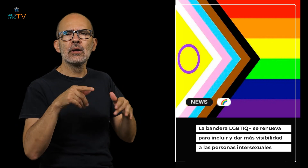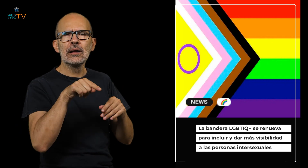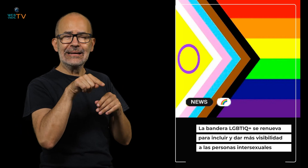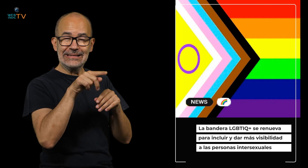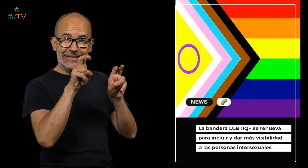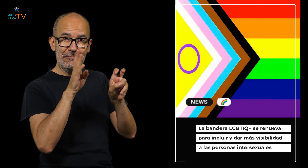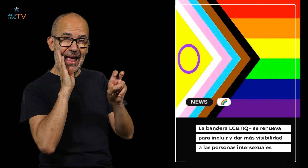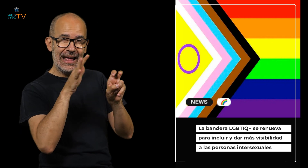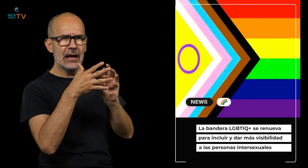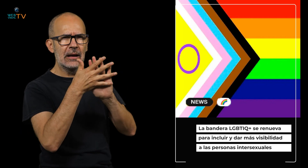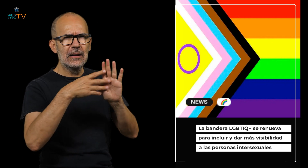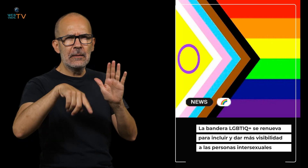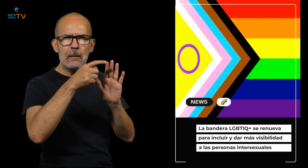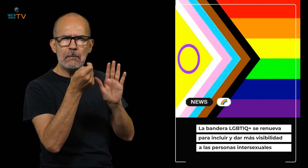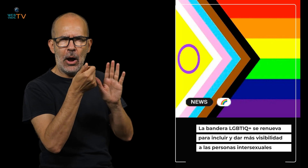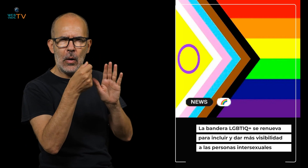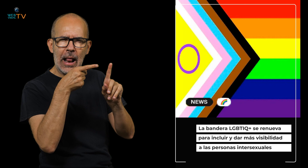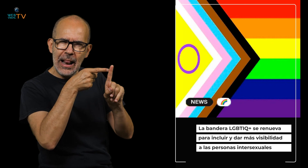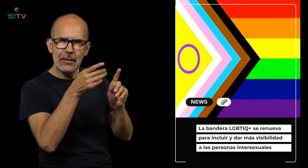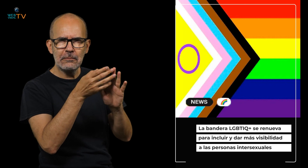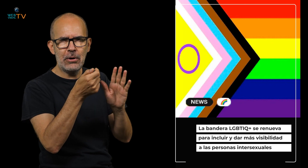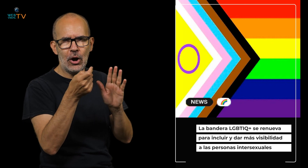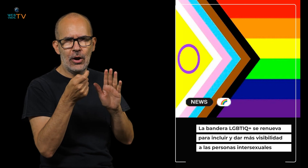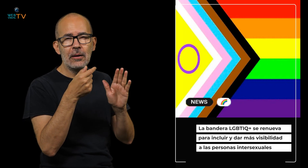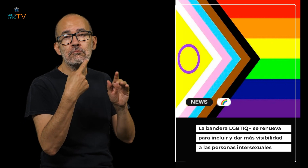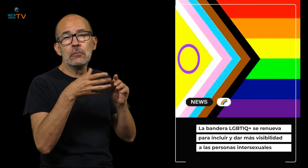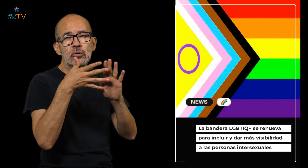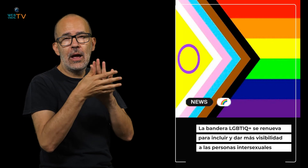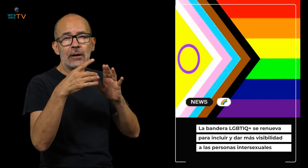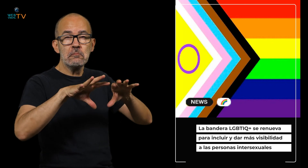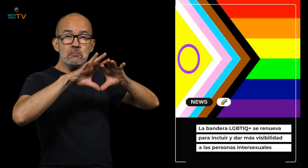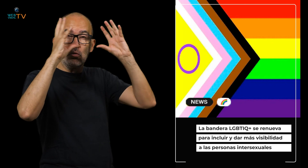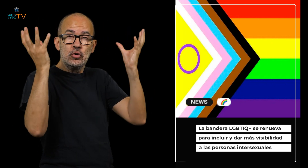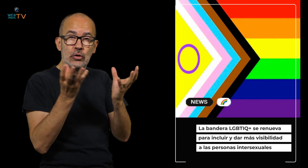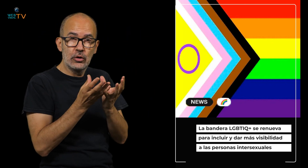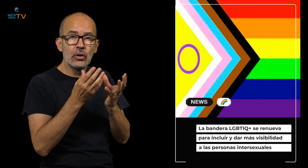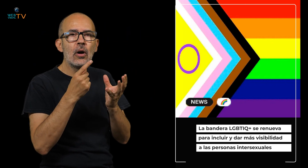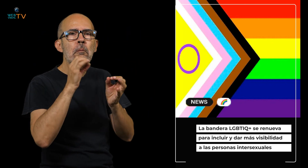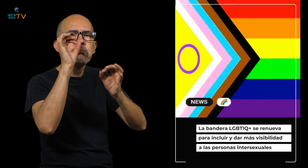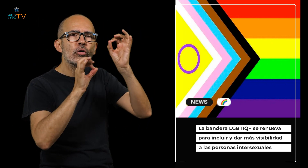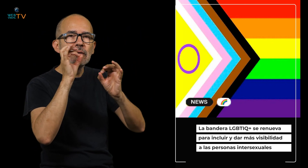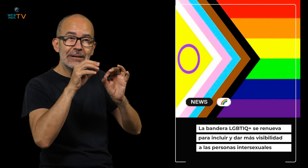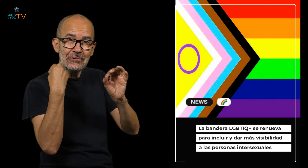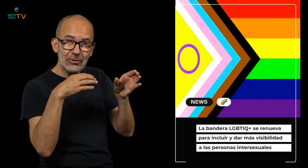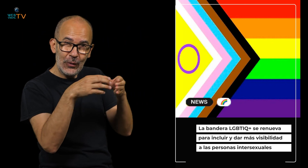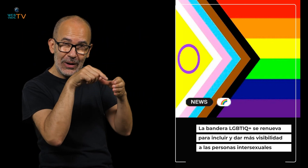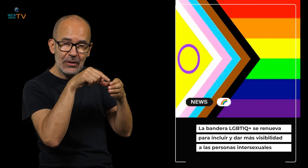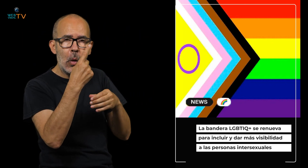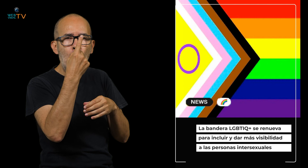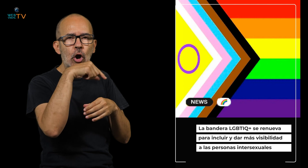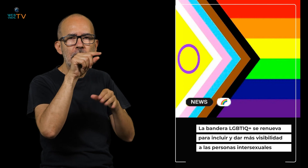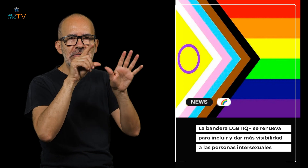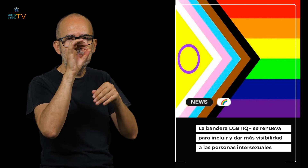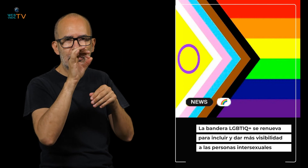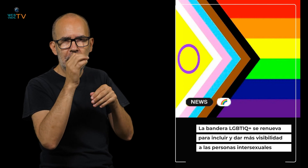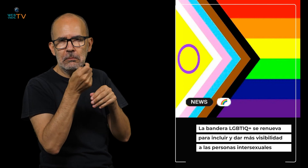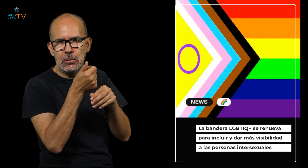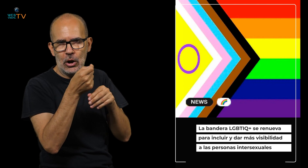Aunque se habla poco al respecto, la prevalencia en la población mundial es del 1.7%,